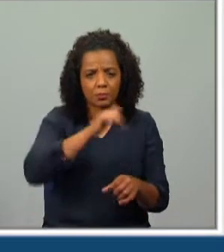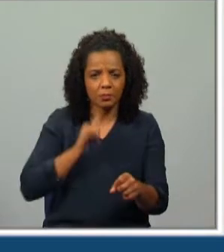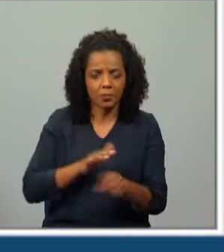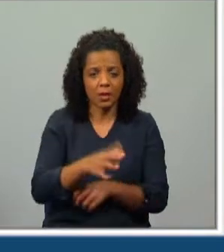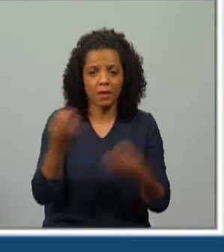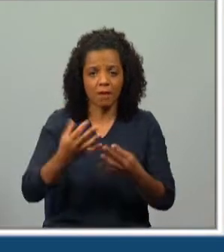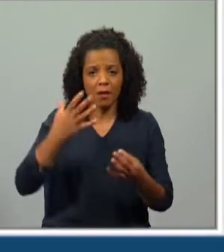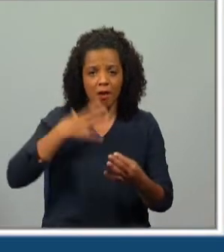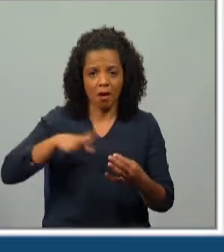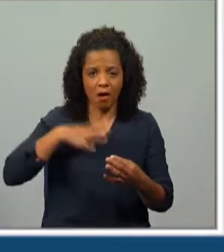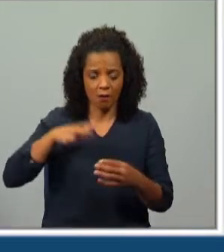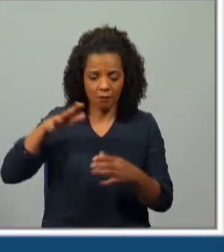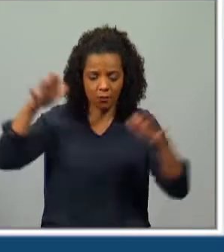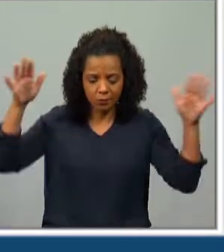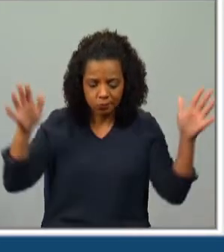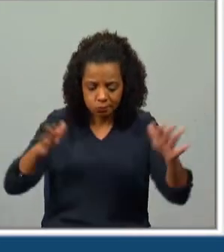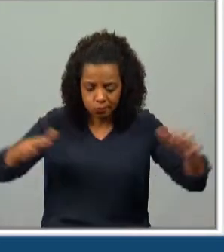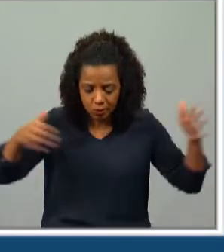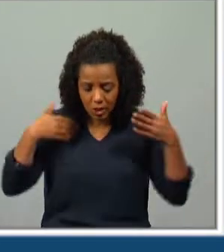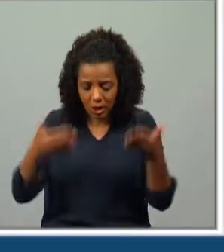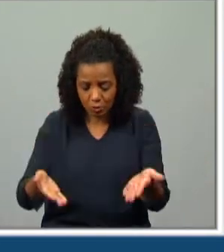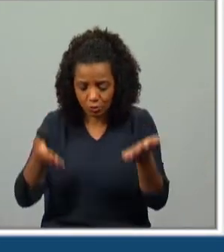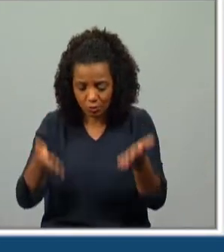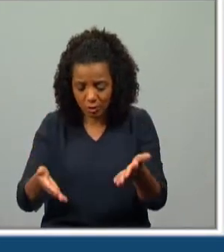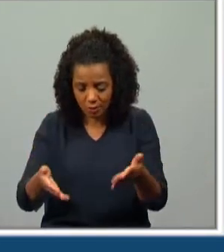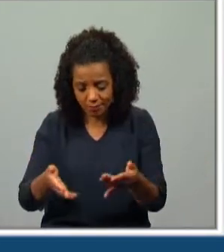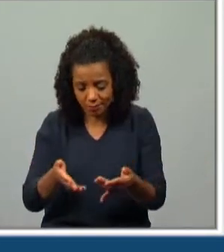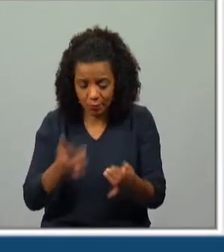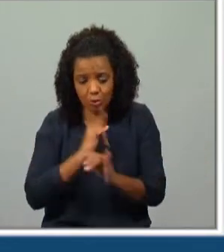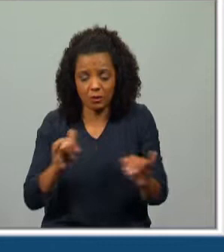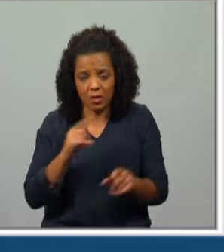descer para eles ofereceram auxílio tão inútil como impossível afastar-se 下來向他們提供幫助，所以無用的，因為不可能走開